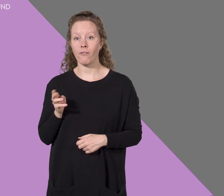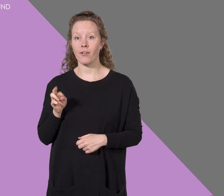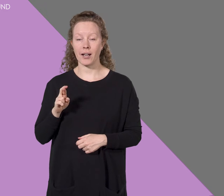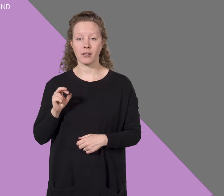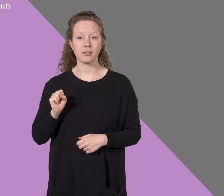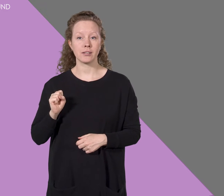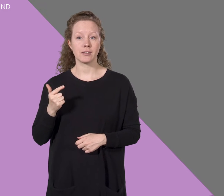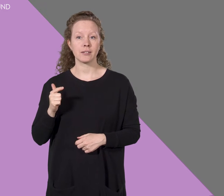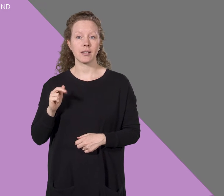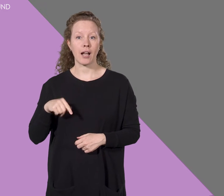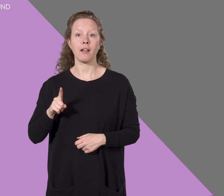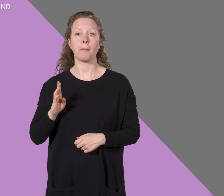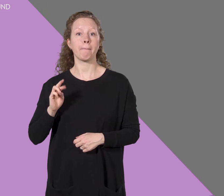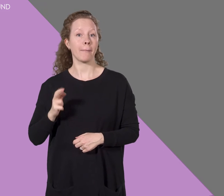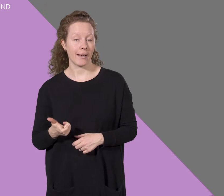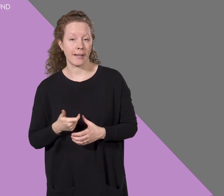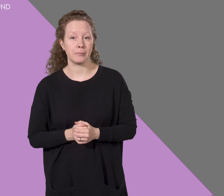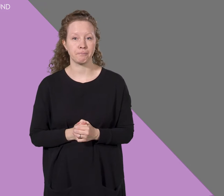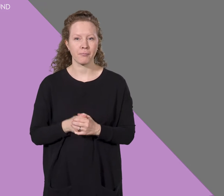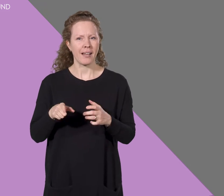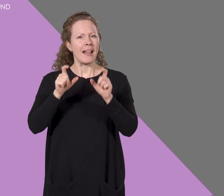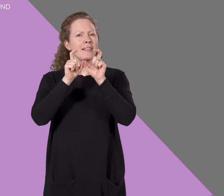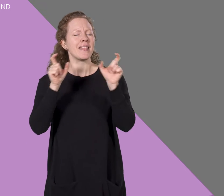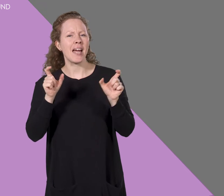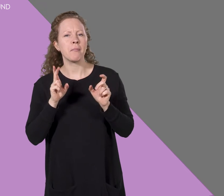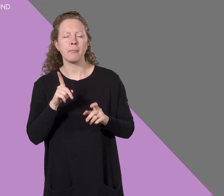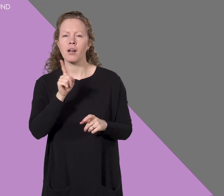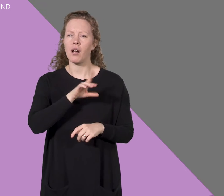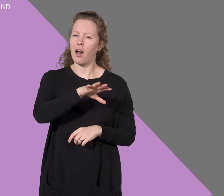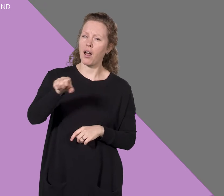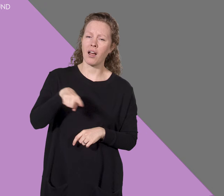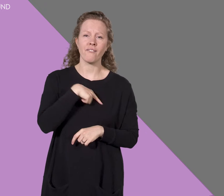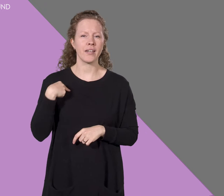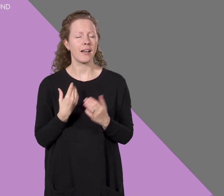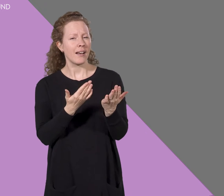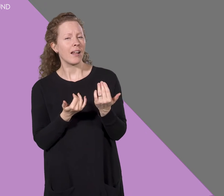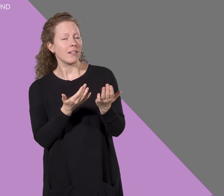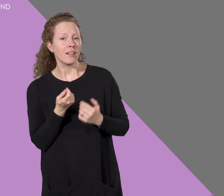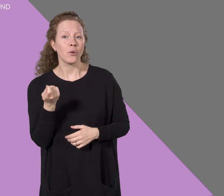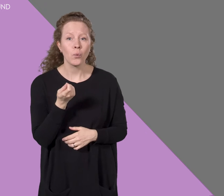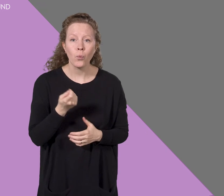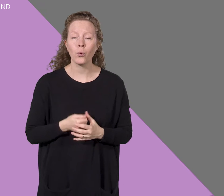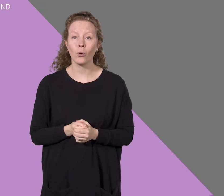och är DuvTeaterns första komedi. Alla längtar vi efter något.